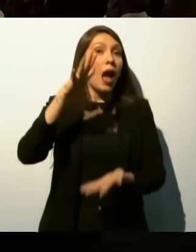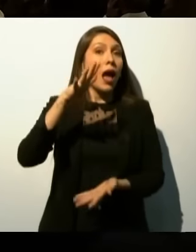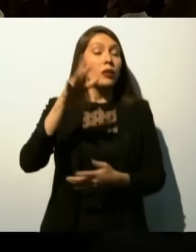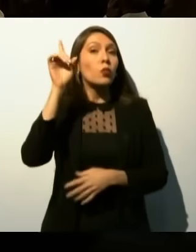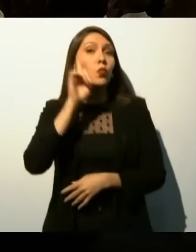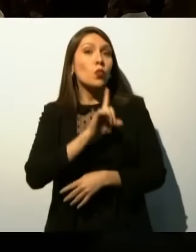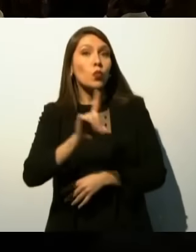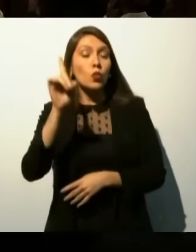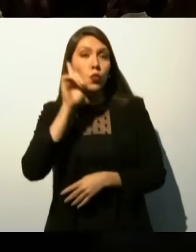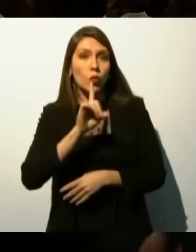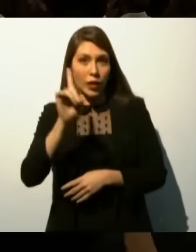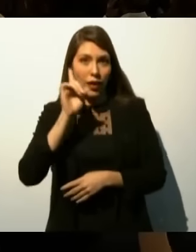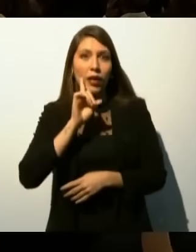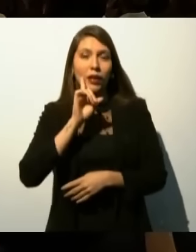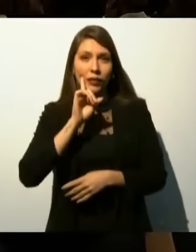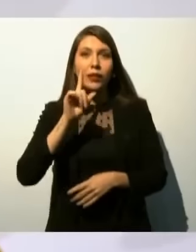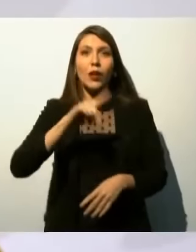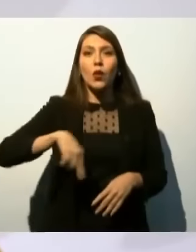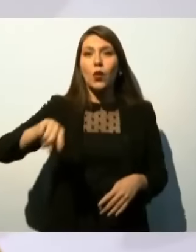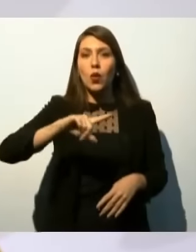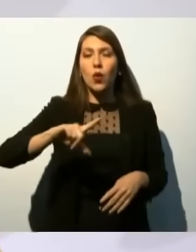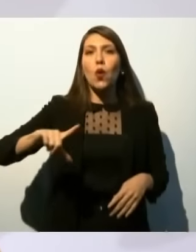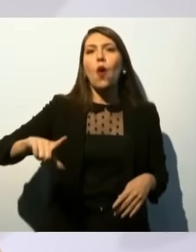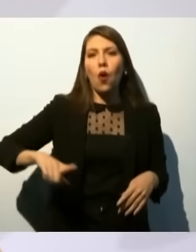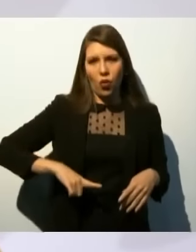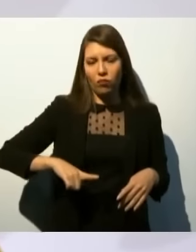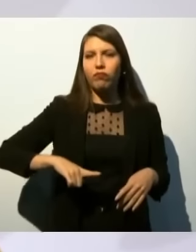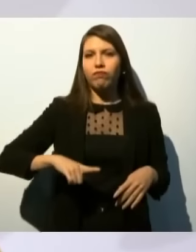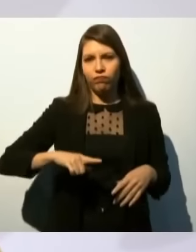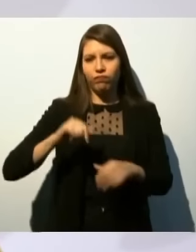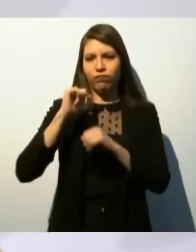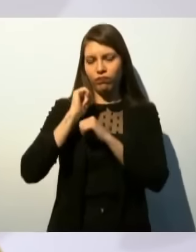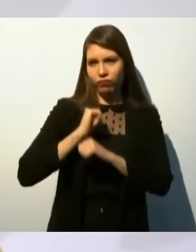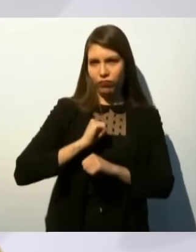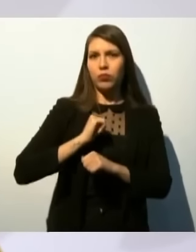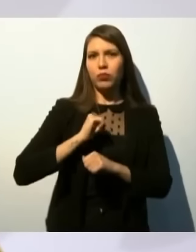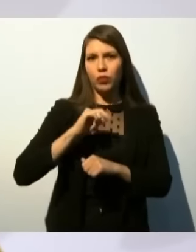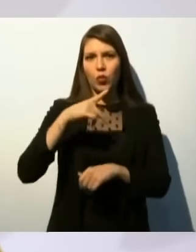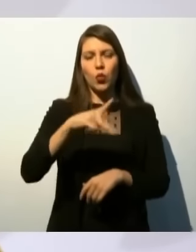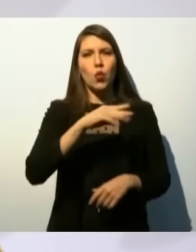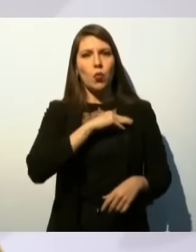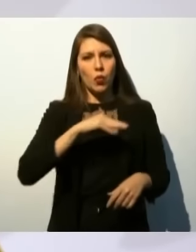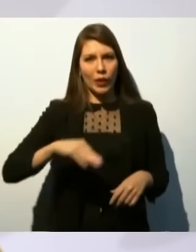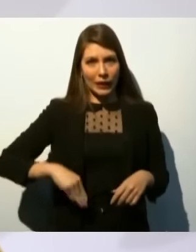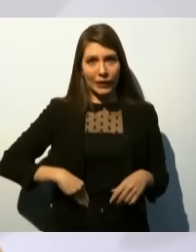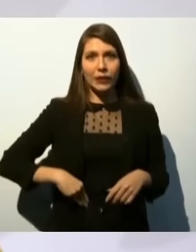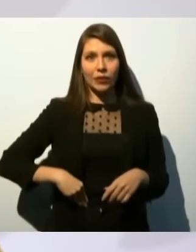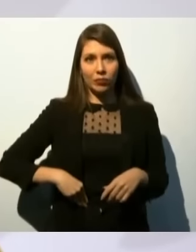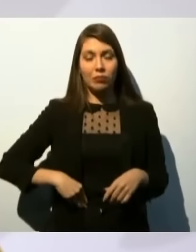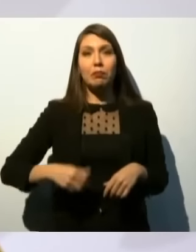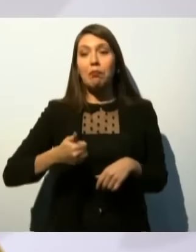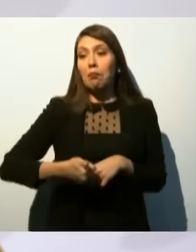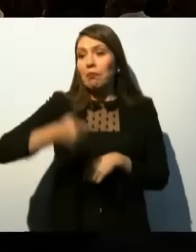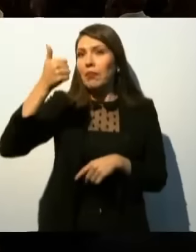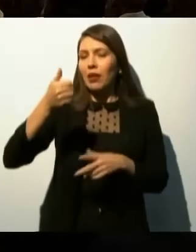municipales y es la mayor presencia de mujeres en la historia de México